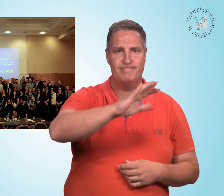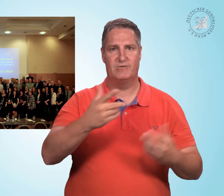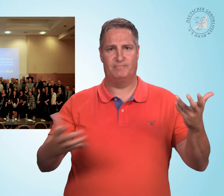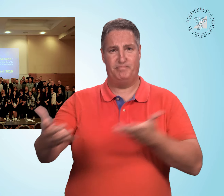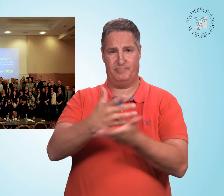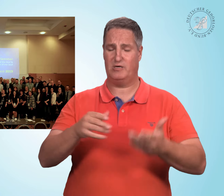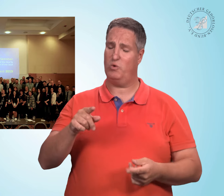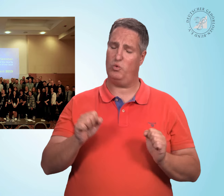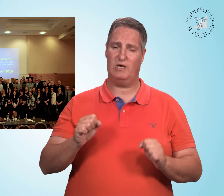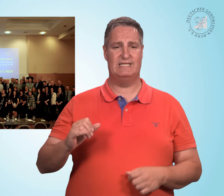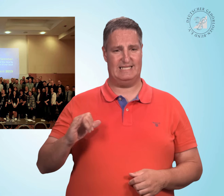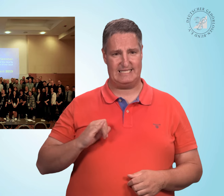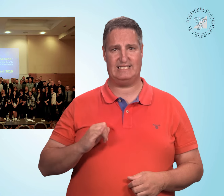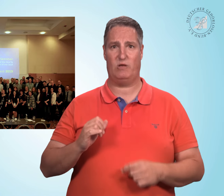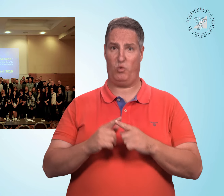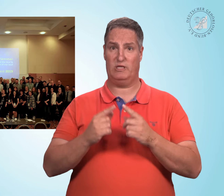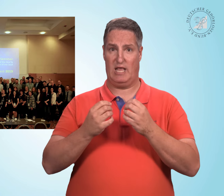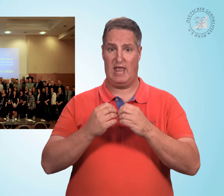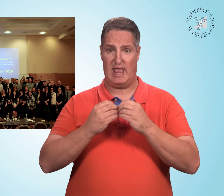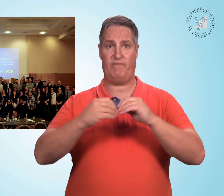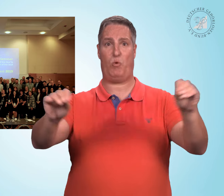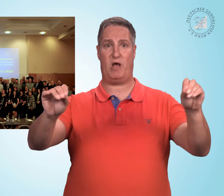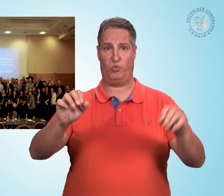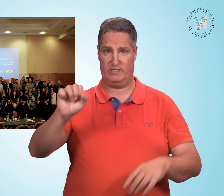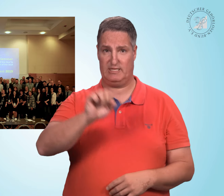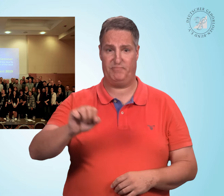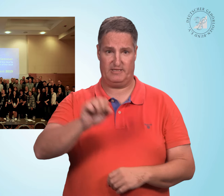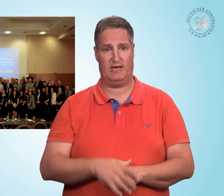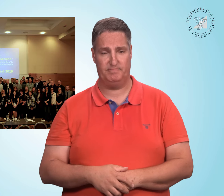Es war ein sehr interessantes und informatives Seminar.